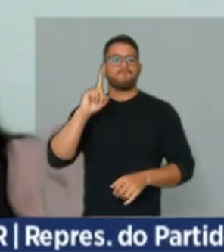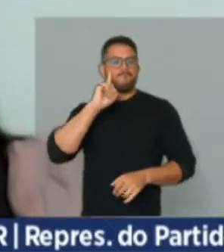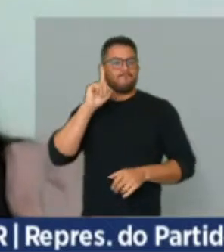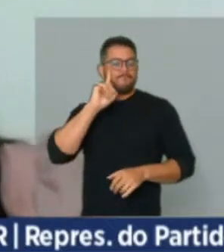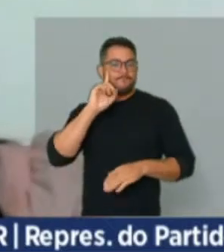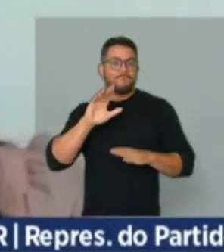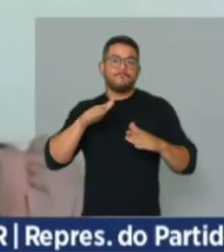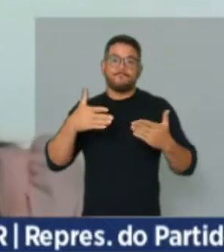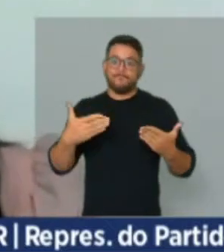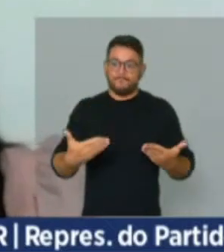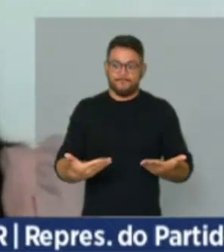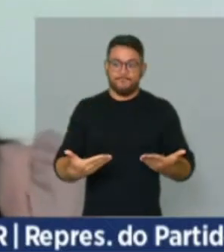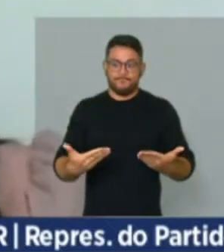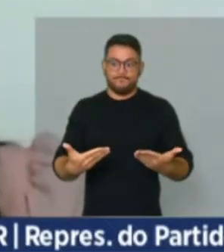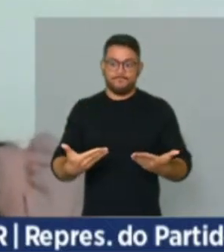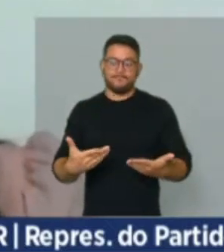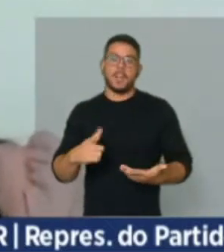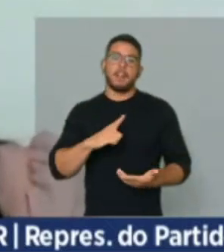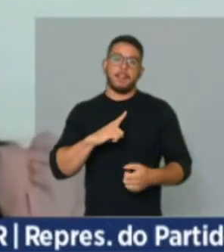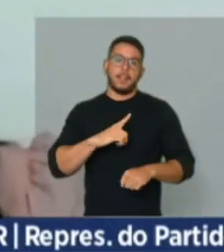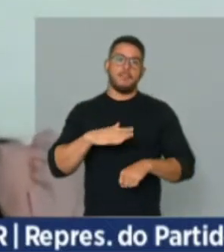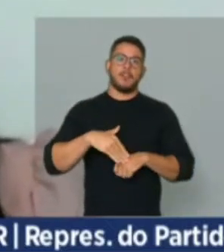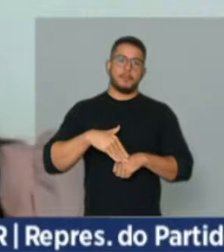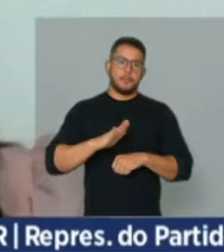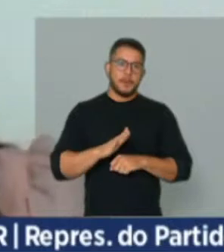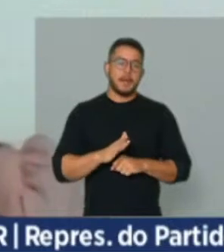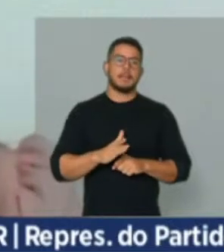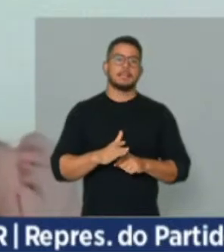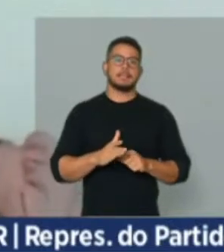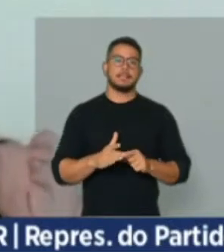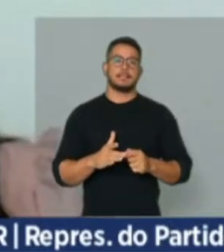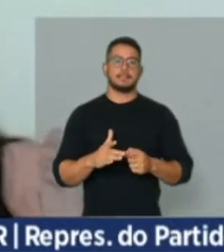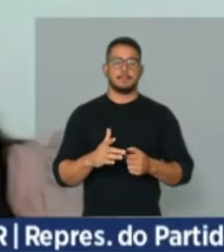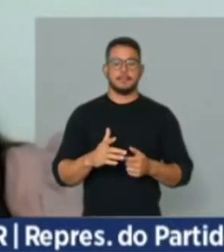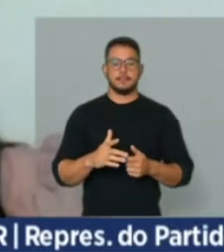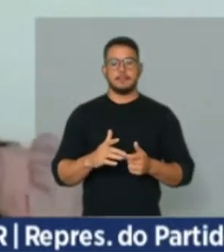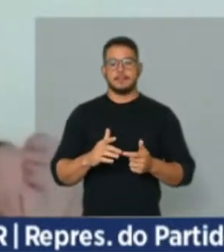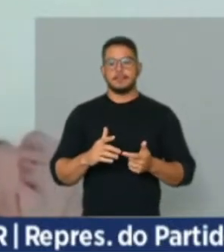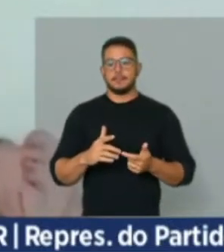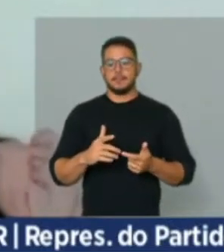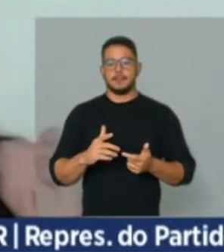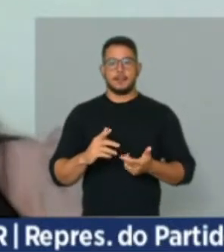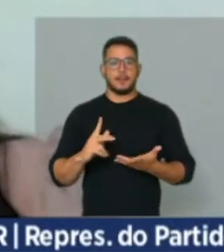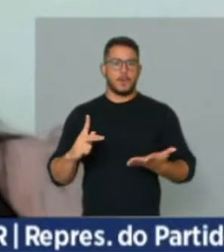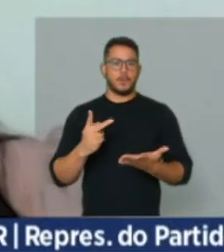SE INTENSIFICOU ESSAS AÇÃO. ENTÃO É NECESSÁRIO ESSA CONVENÇÃO QUE É UM DOS ÚNICOS INSTRUMENTOS INTERNACIONAIS DE CARÁTER VINCULANTE SOBRE O TEMA. ENTÃ